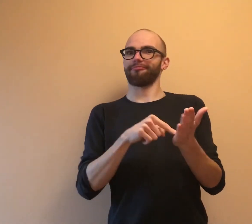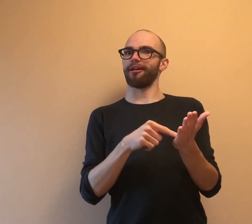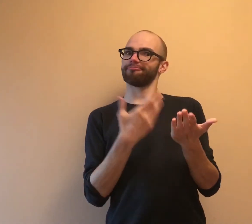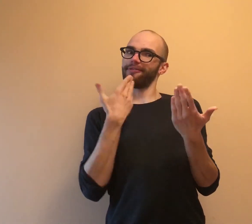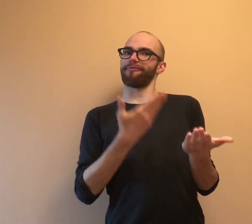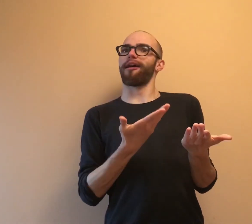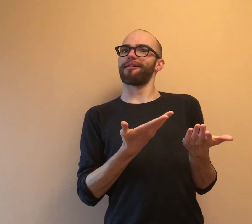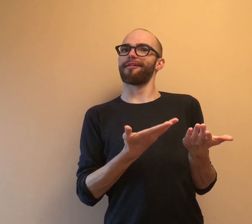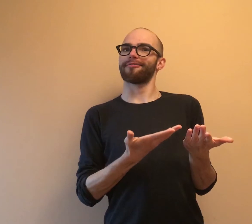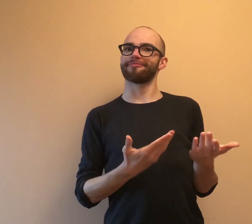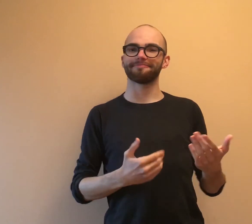Hvala, knjiga.